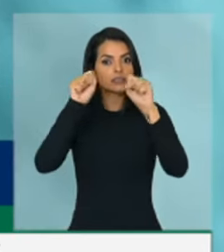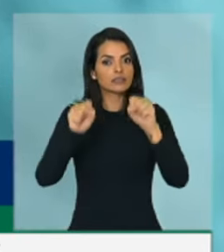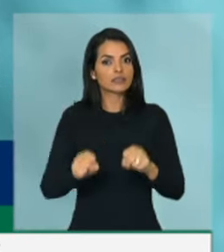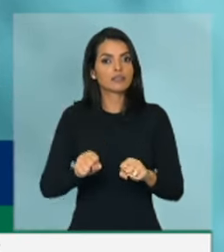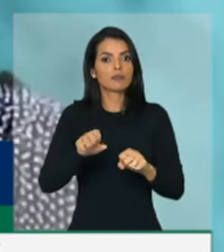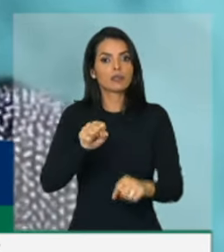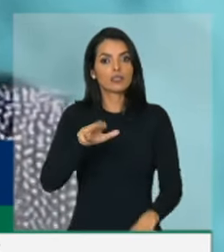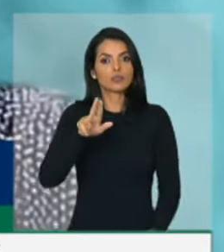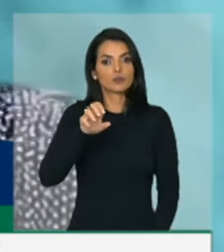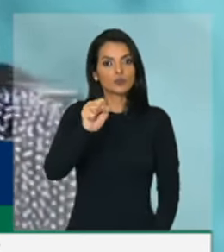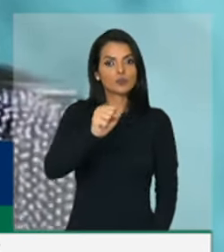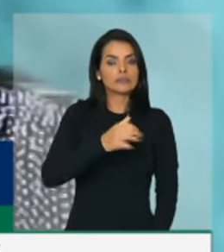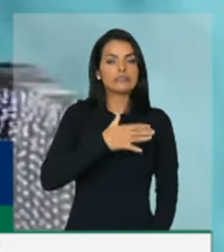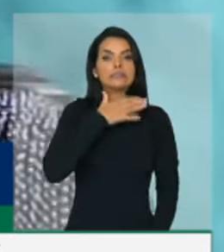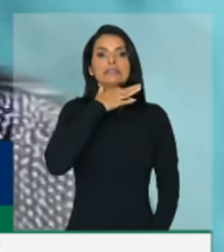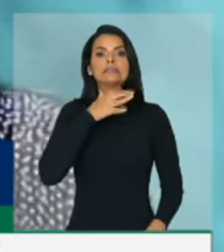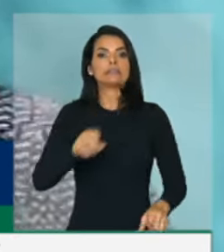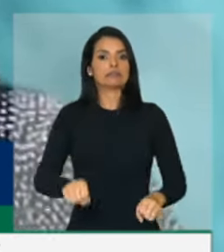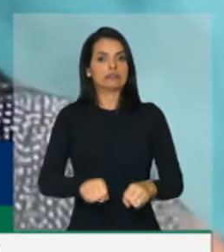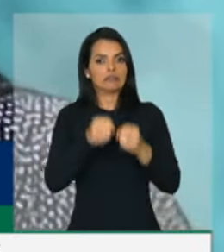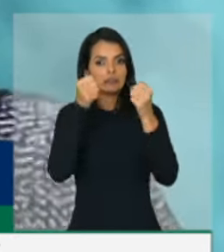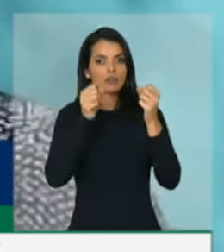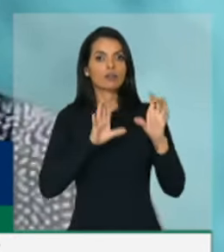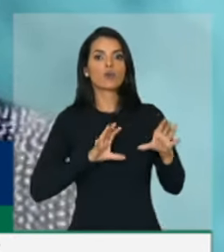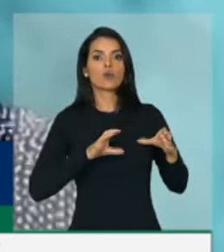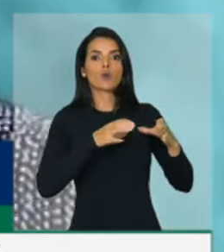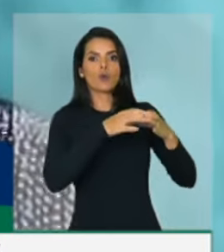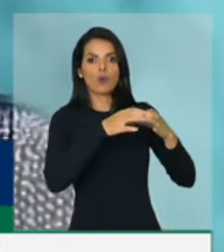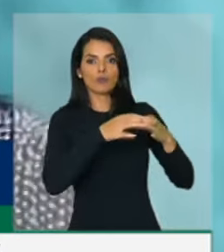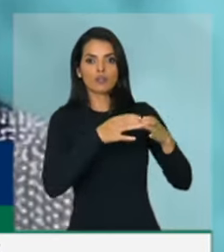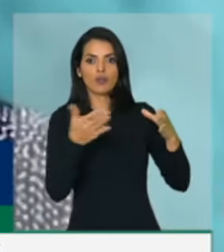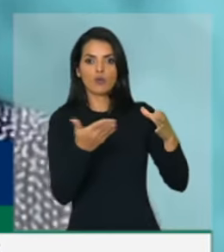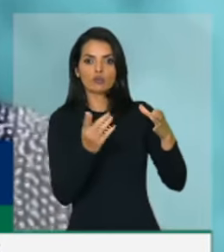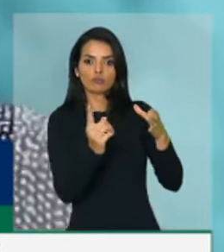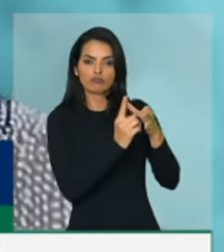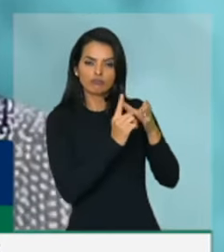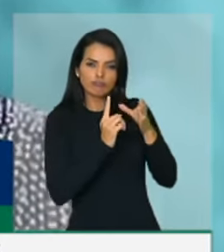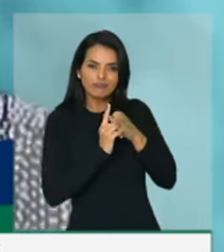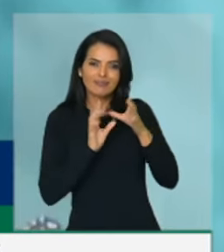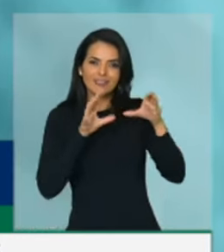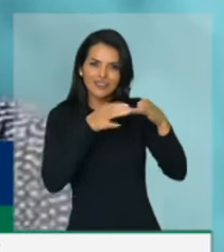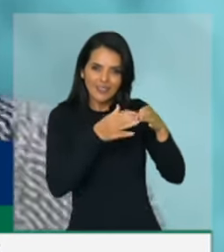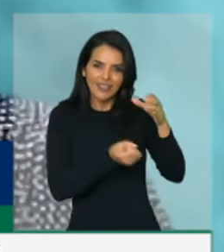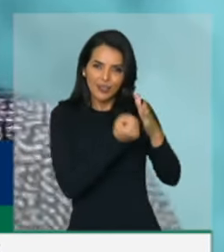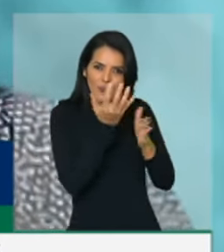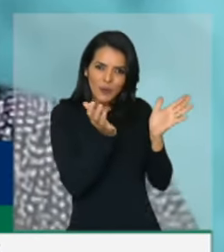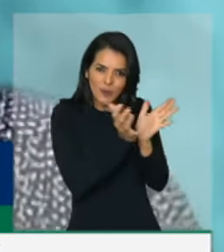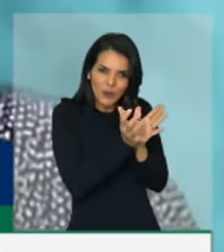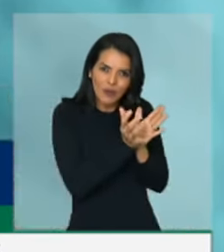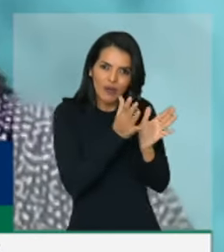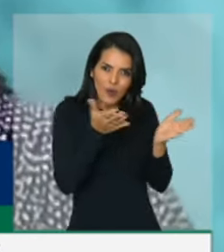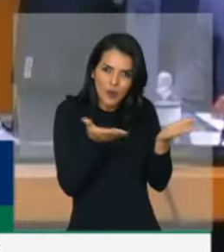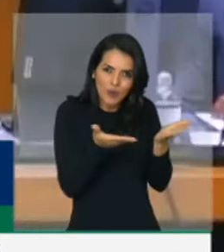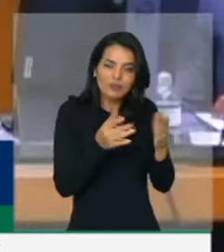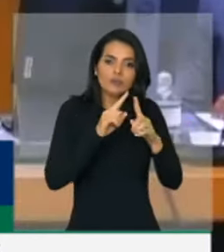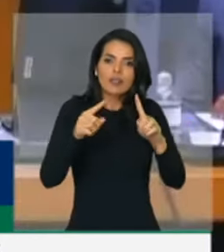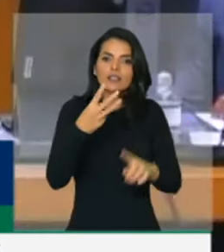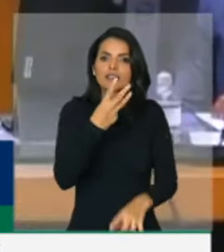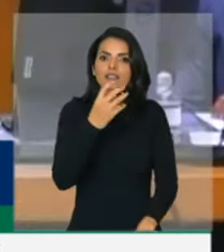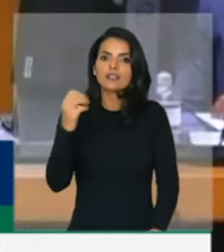SENDO FORMADO HOJE JÁ COM 300 MIL VIDAS PERDIDAS INCLUSIVE DO NOSSO CAMARADA... PRESIDENTE A MINORIA VAI